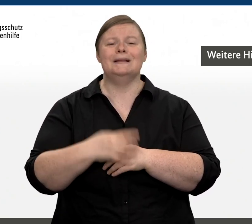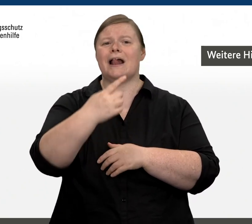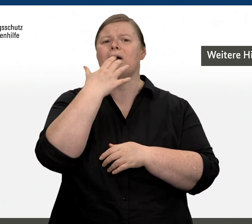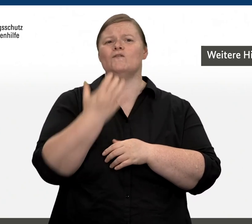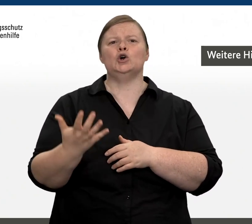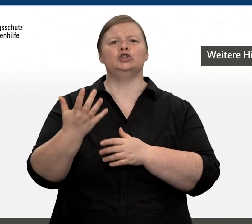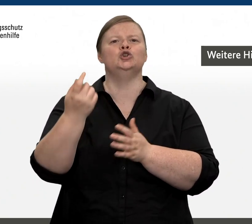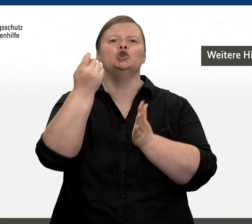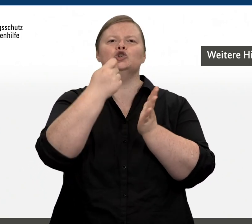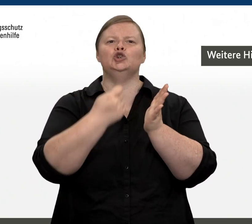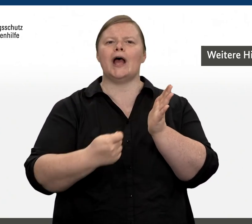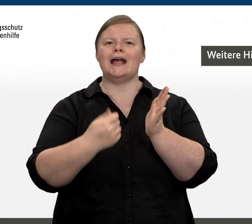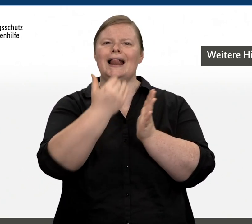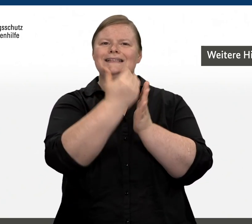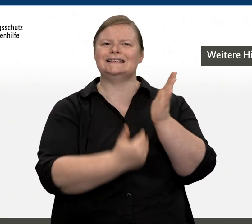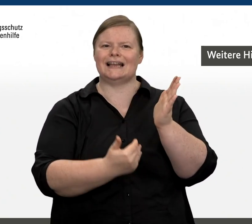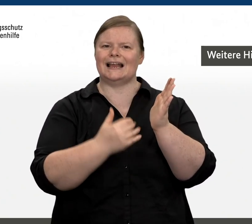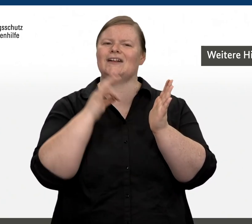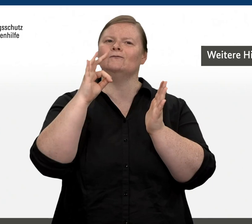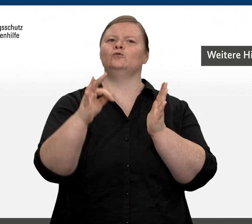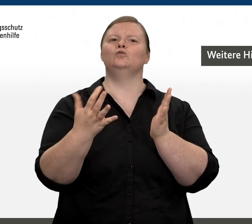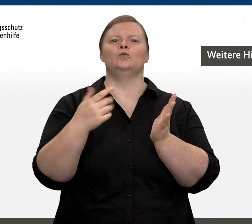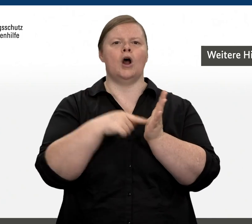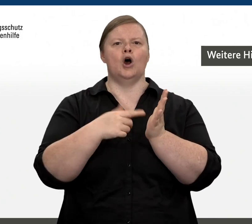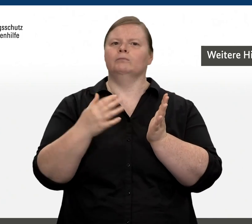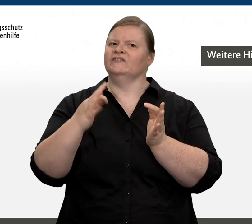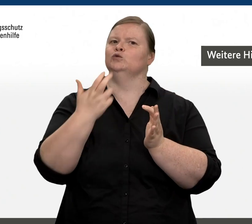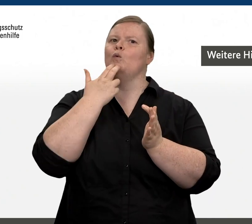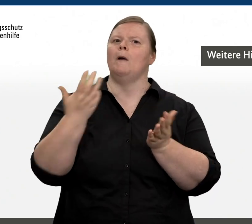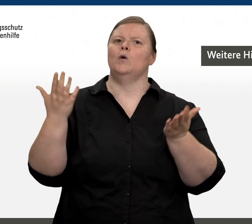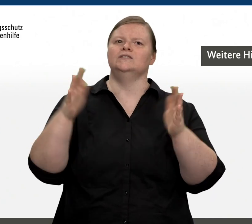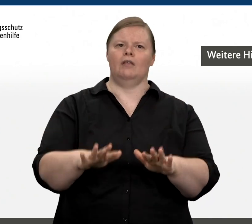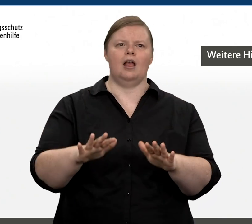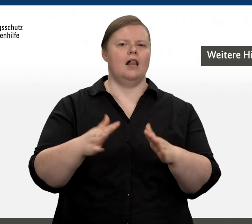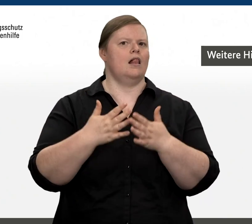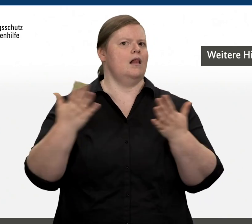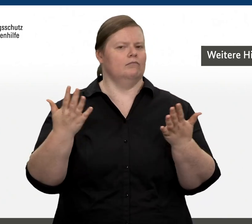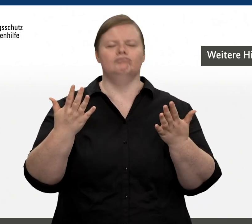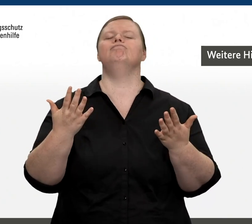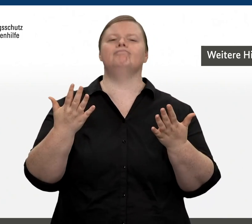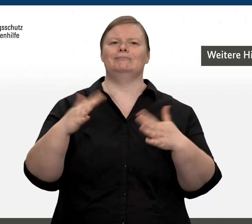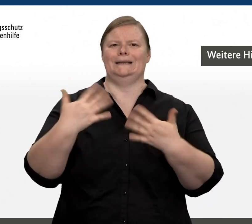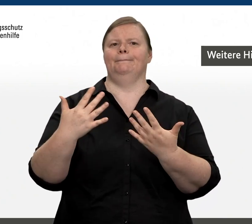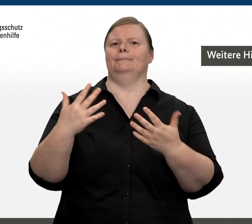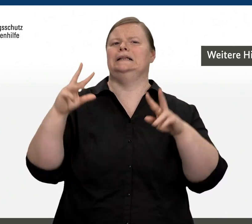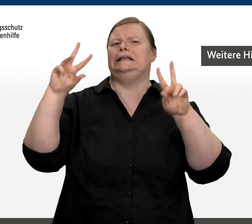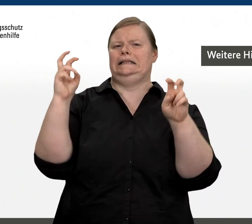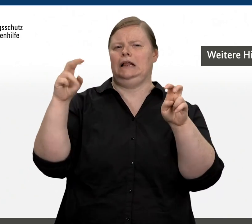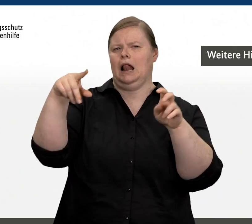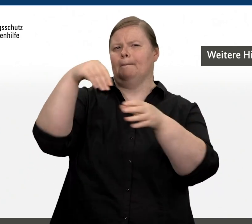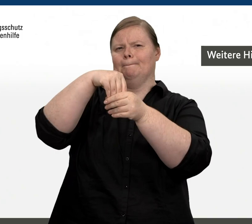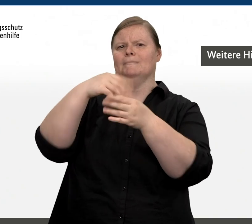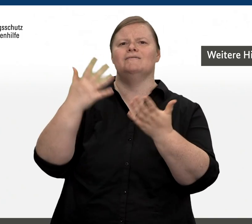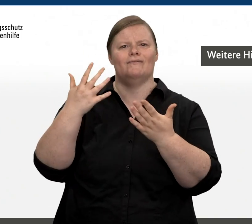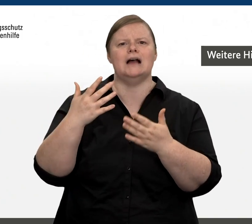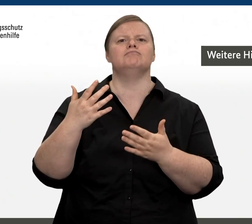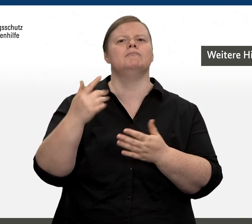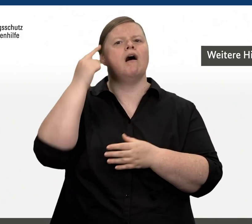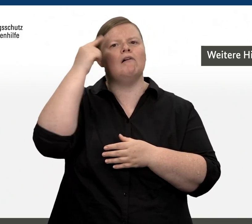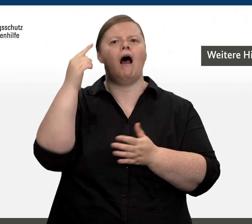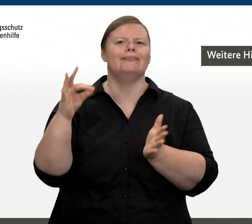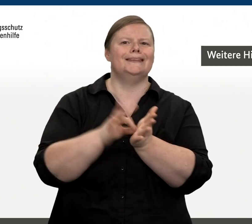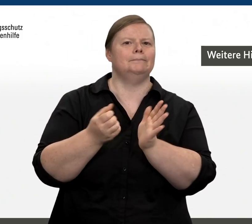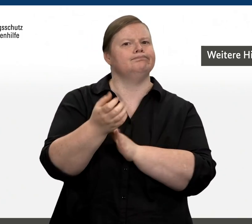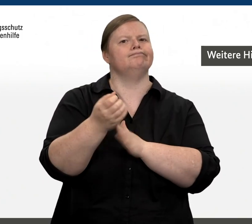Eine Checkliste zum Stromausfall finden Sie im